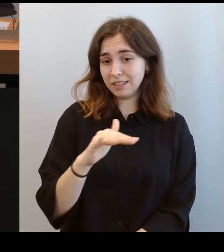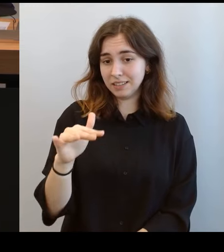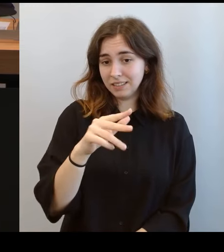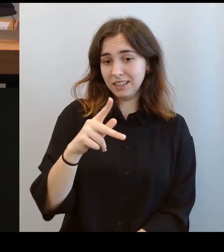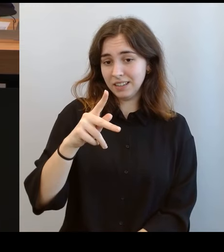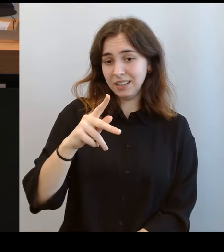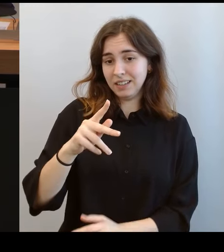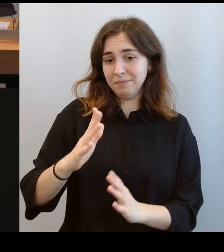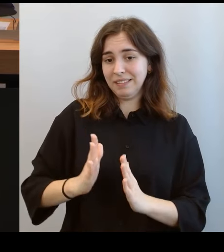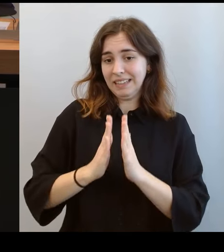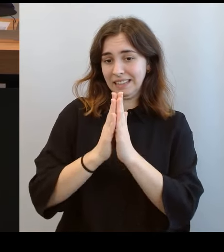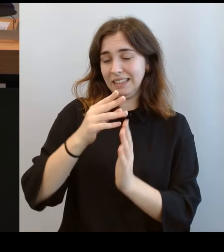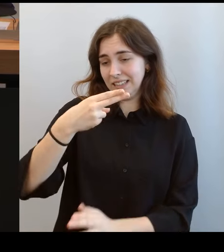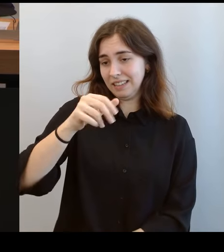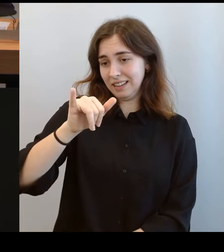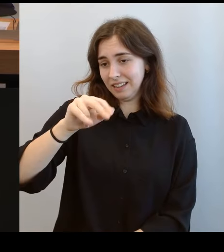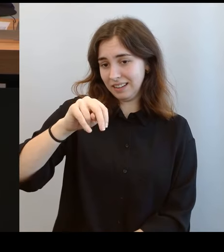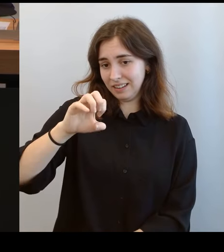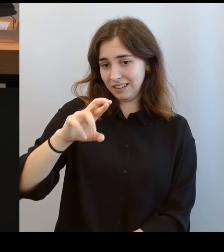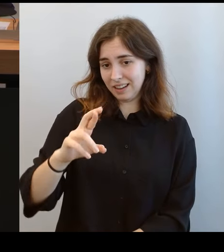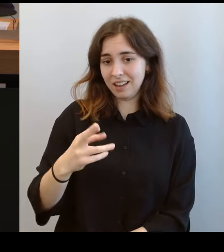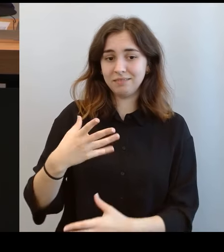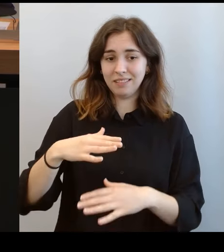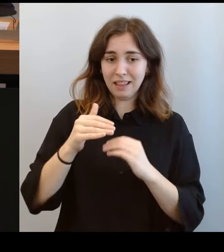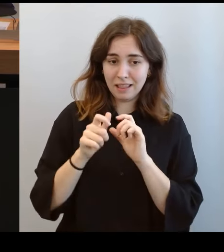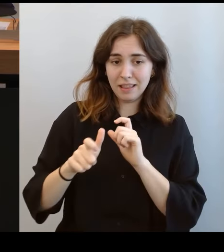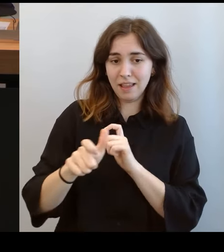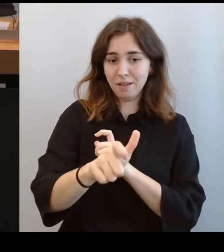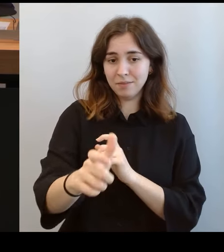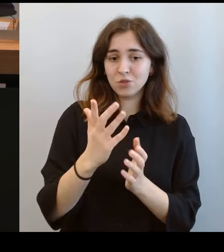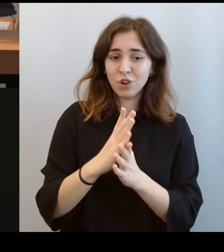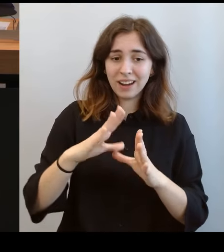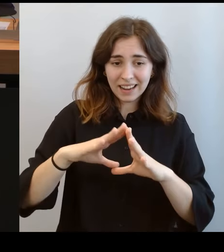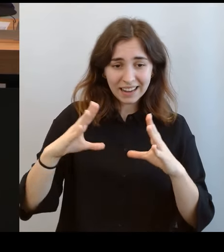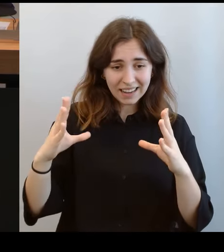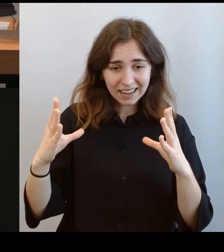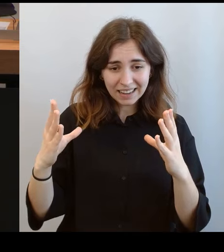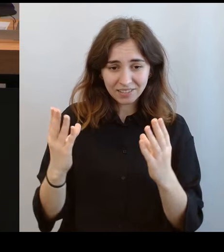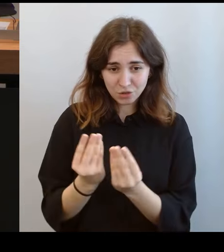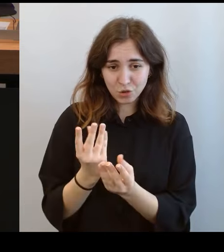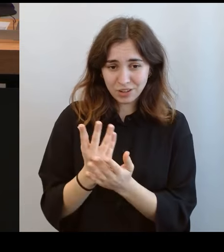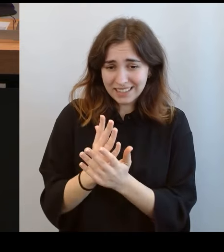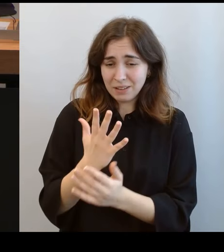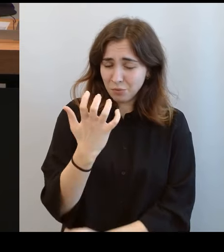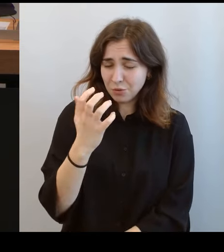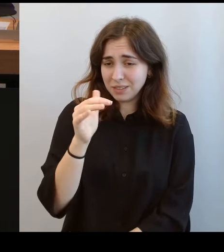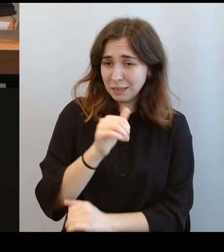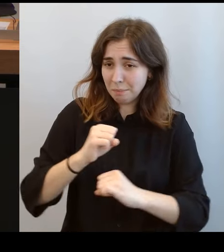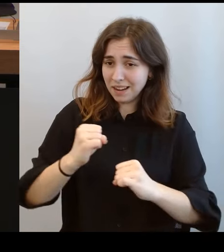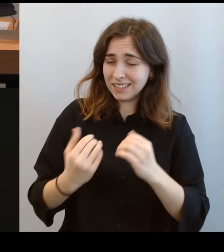einer Drogen und Suchtproblematik dort untergebracht sind, Plätze anbieten können und zu einer deutlichen Entlastung führen können.